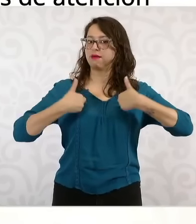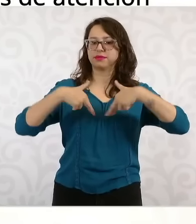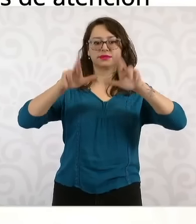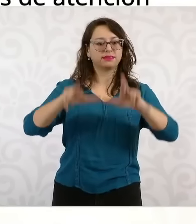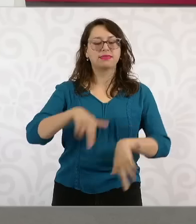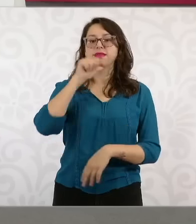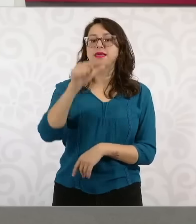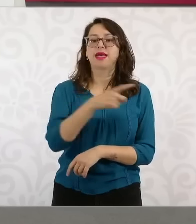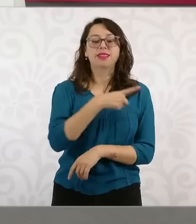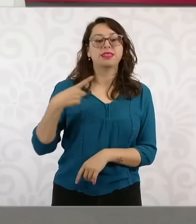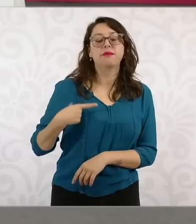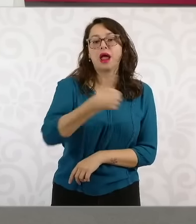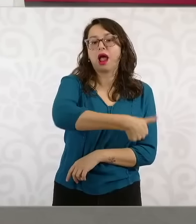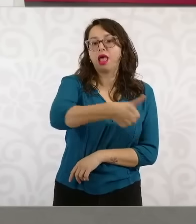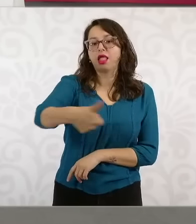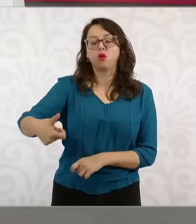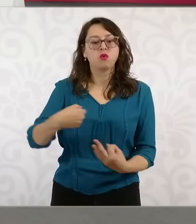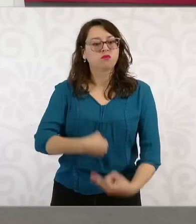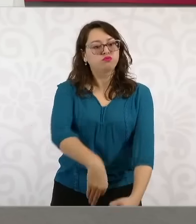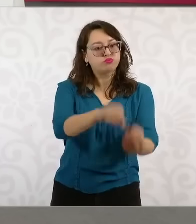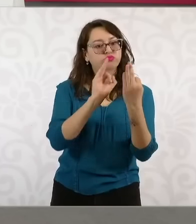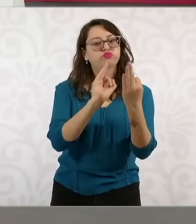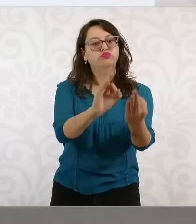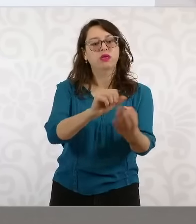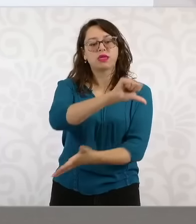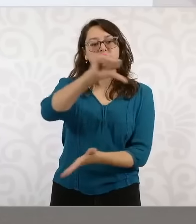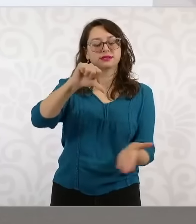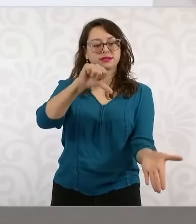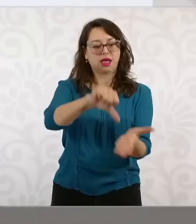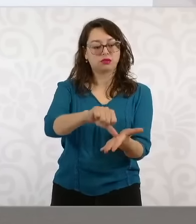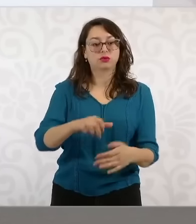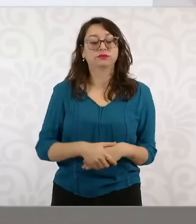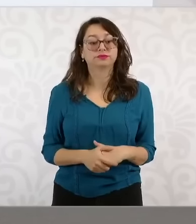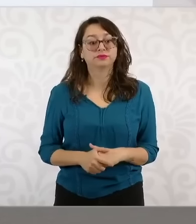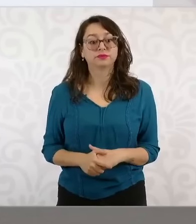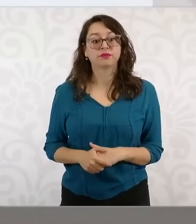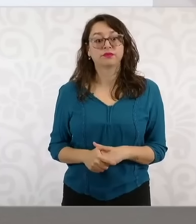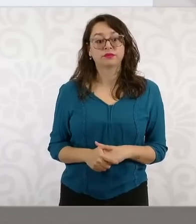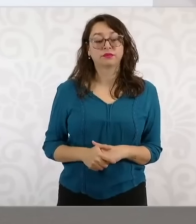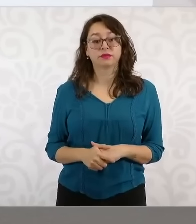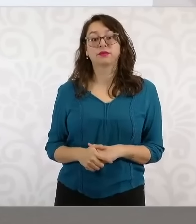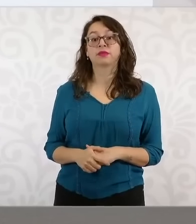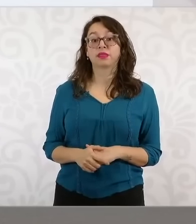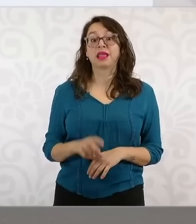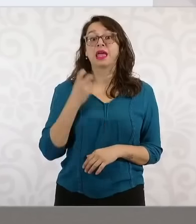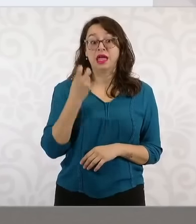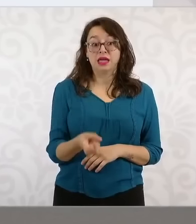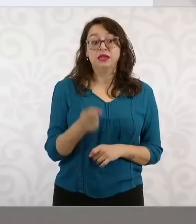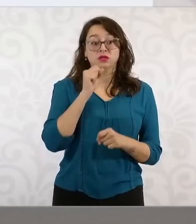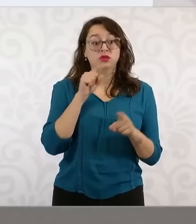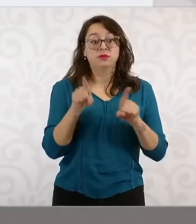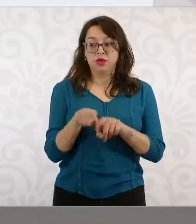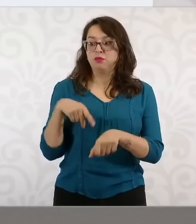atención. Adelante. Este es el esquema que yo también le pediría yo a la a la subsecretaria